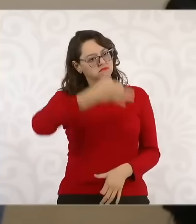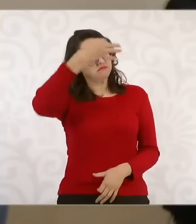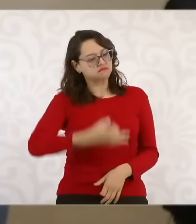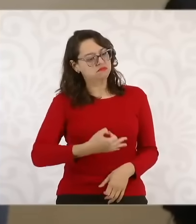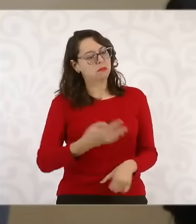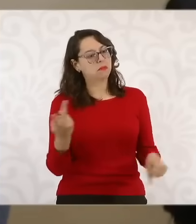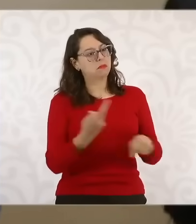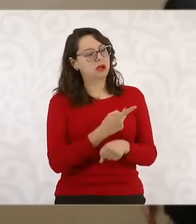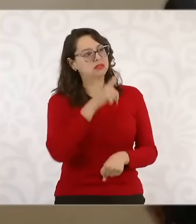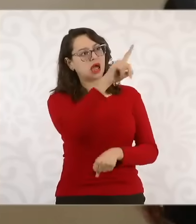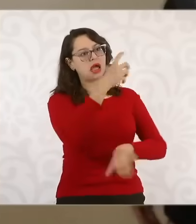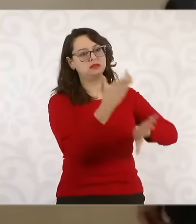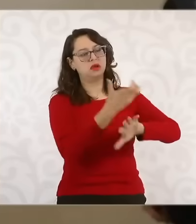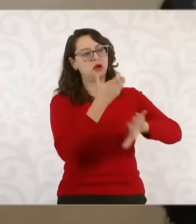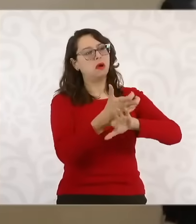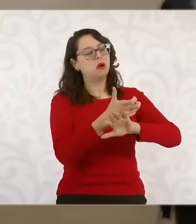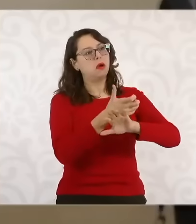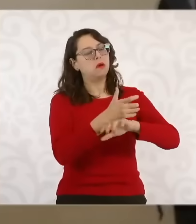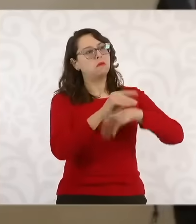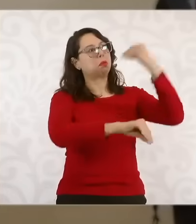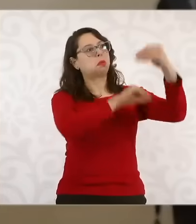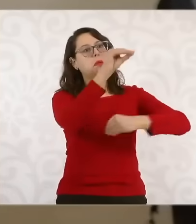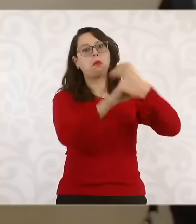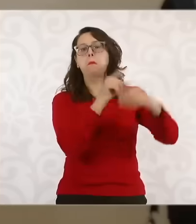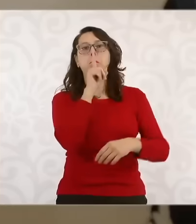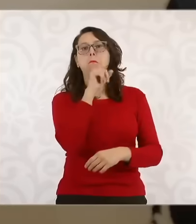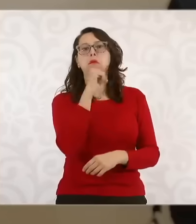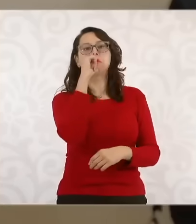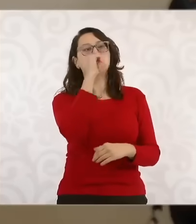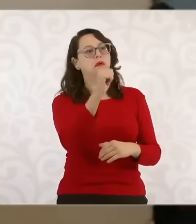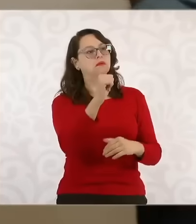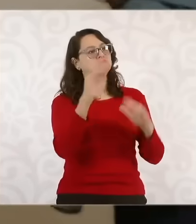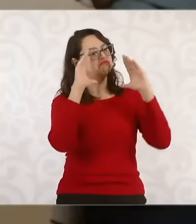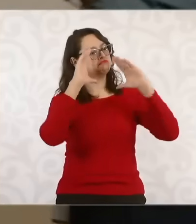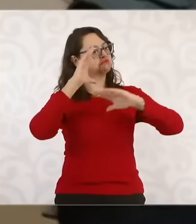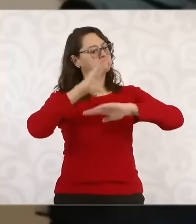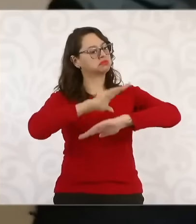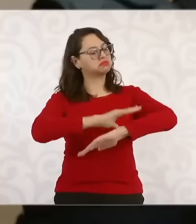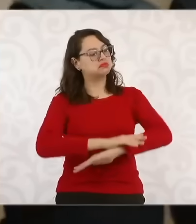al tono agresivo del presidente Donald Trump y a episodios de alta tensión como la intervención